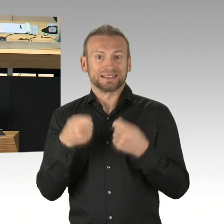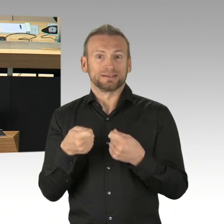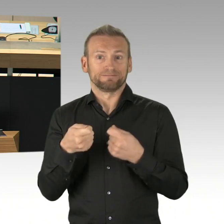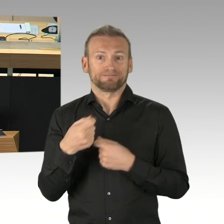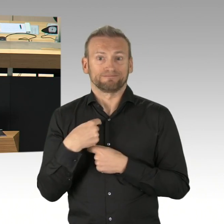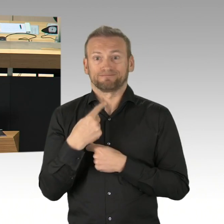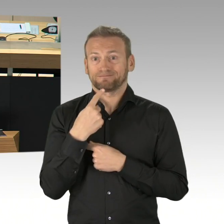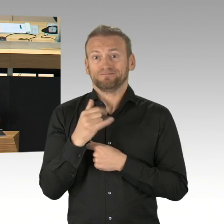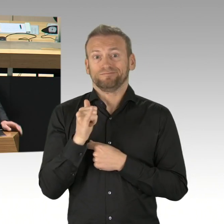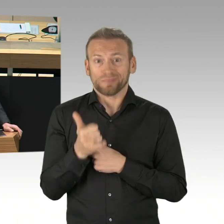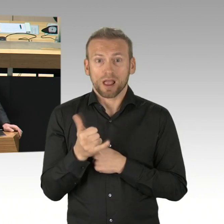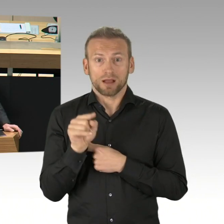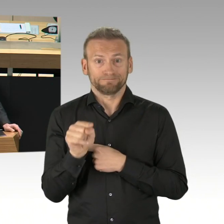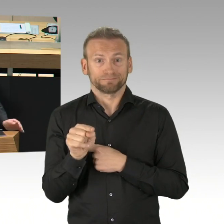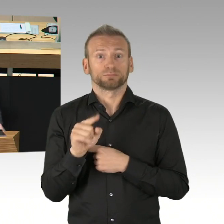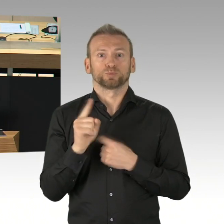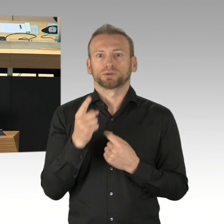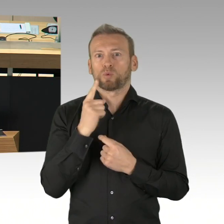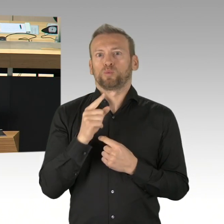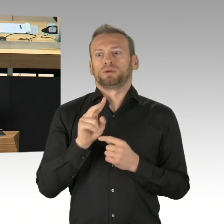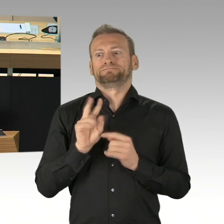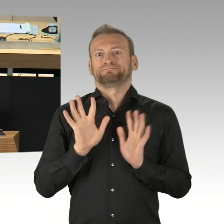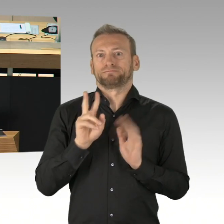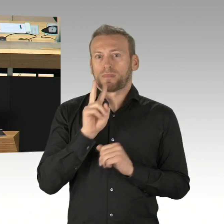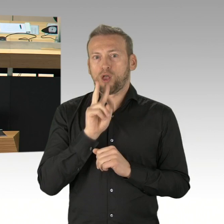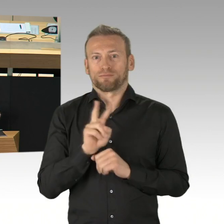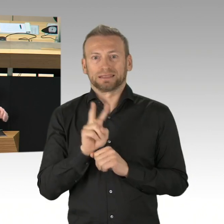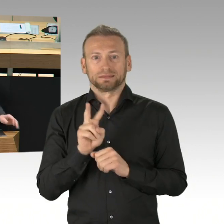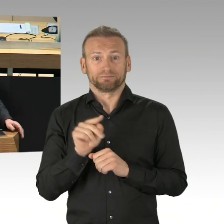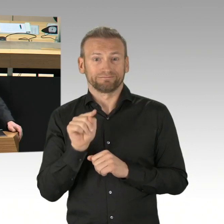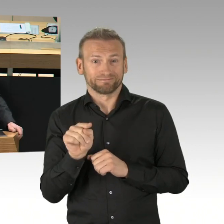Und dafür steht diese Koalition auch, meine Damen und Herren. (Beifall)